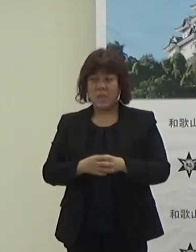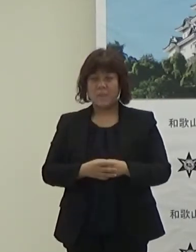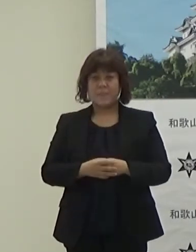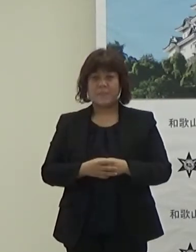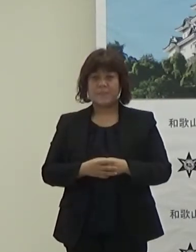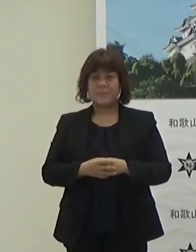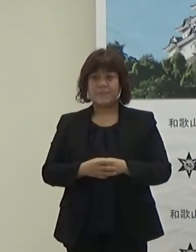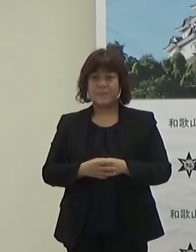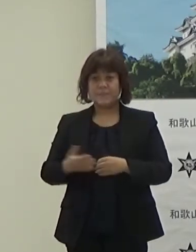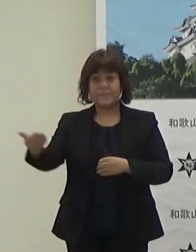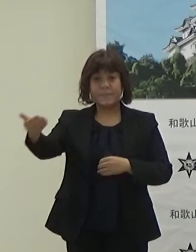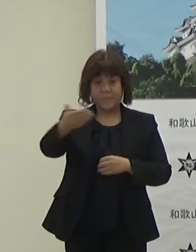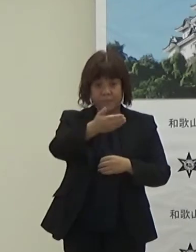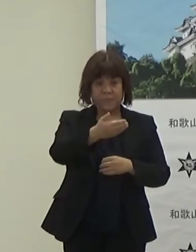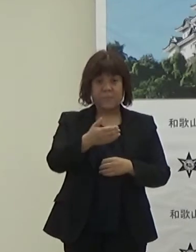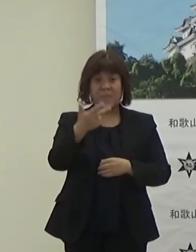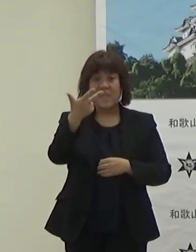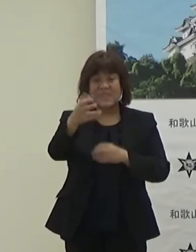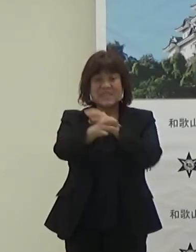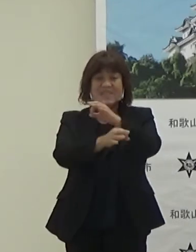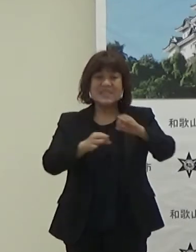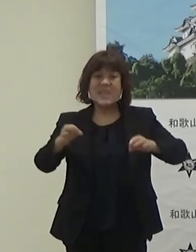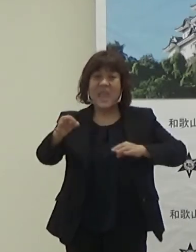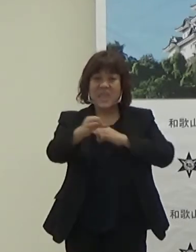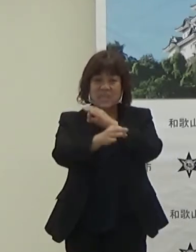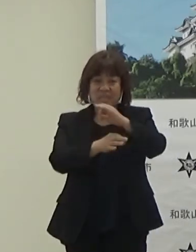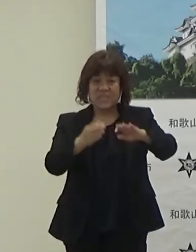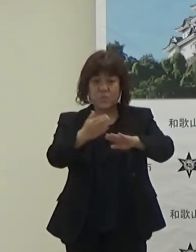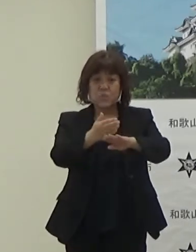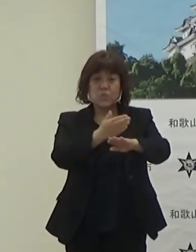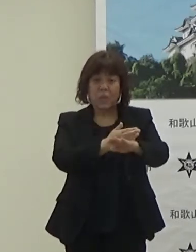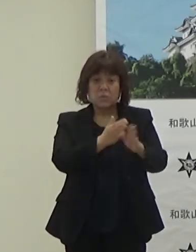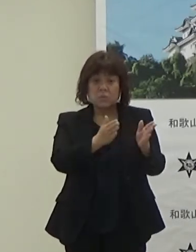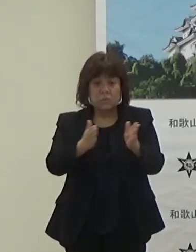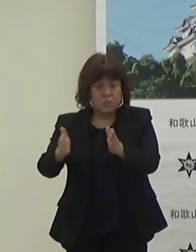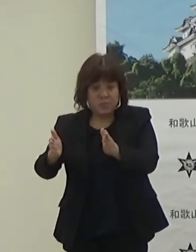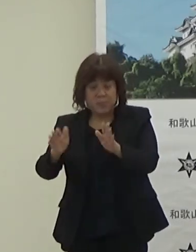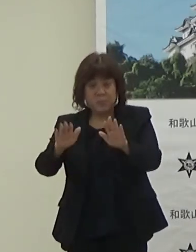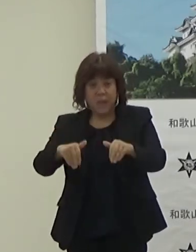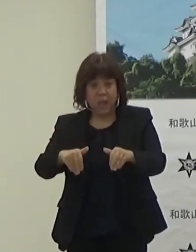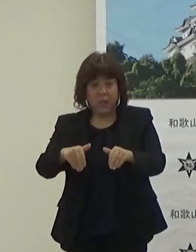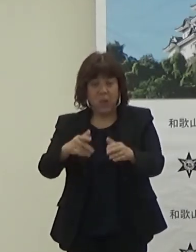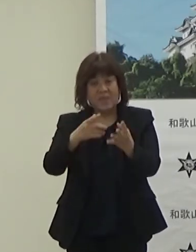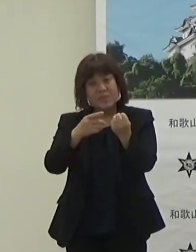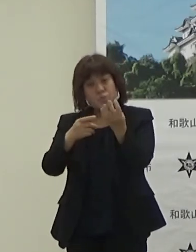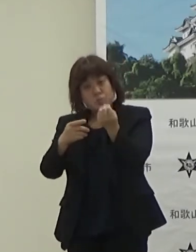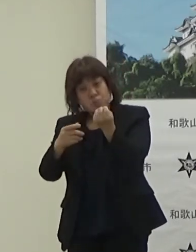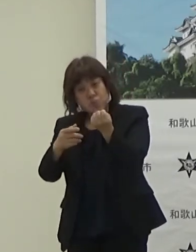これ市営住宅空室の提供ということ なんですけど幾つぐらいを用意 する予定などわかりますか